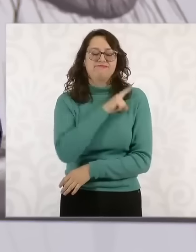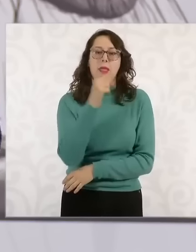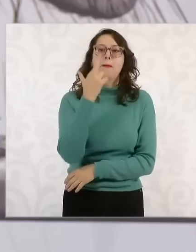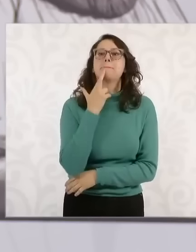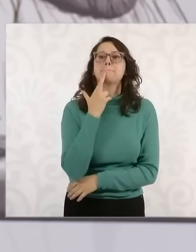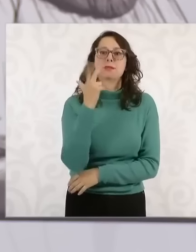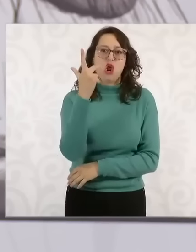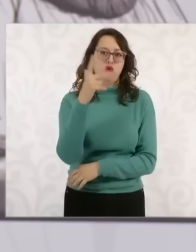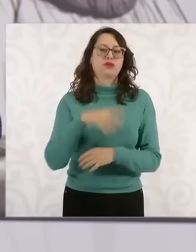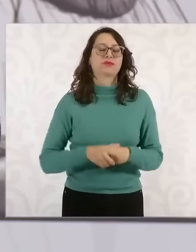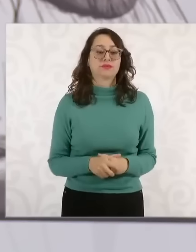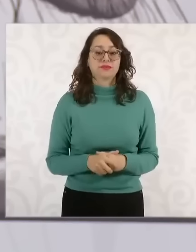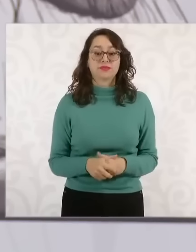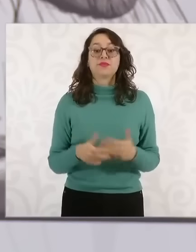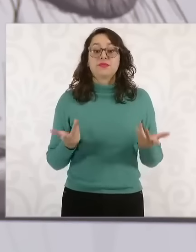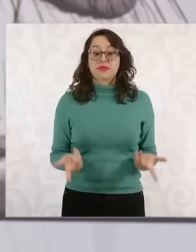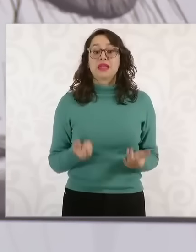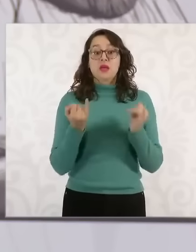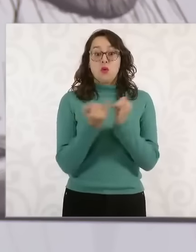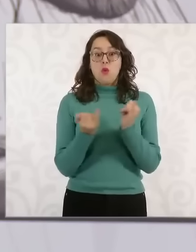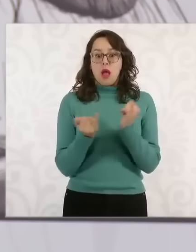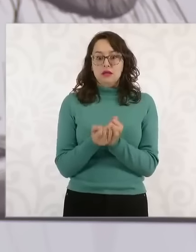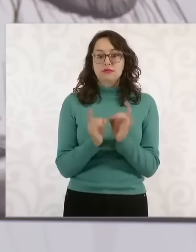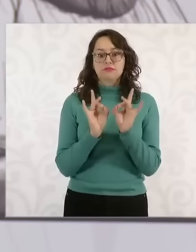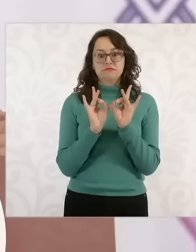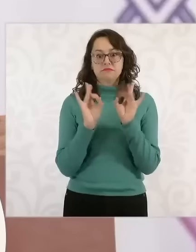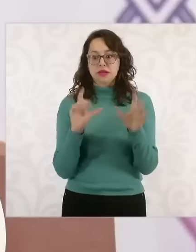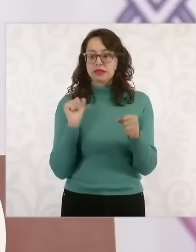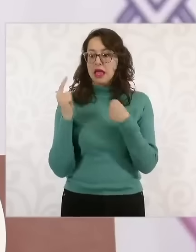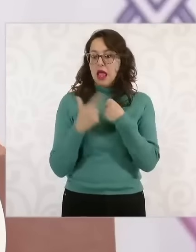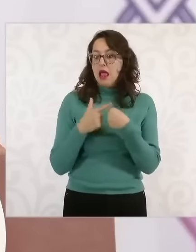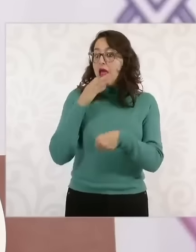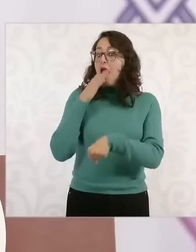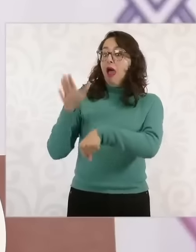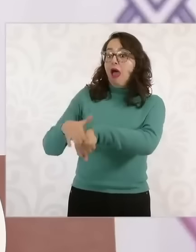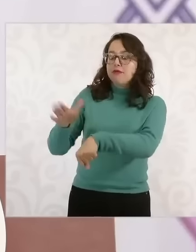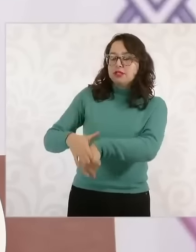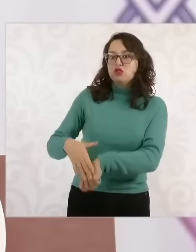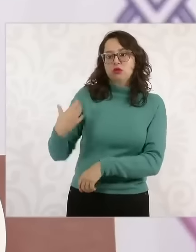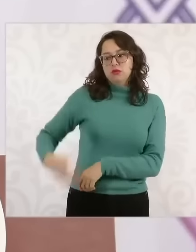a permitir pues que haya avisos para decirle, "A ver, ya te tomaste tu medicamento, recuerda